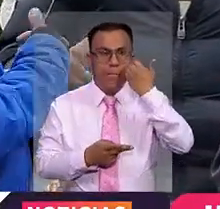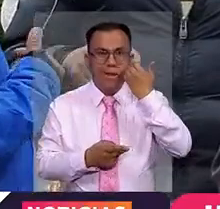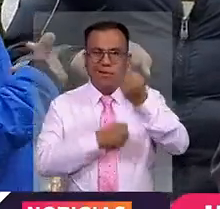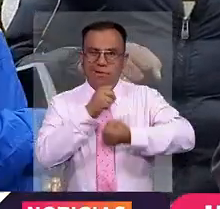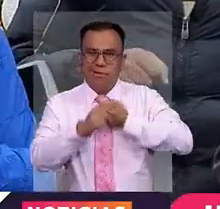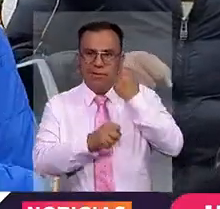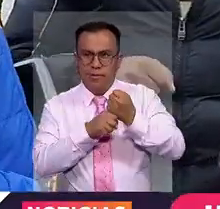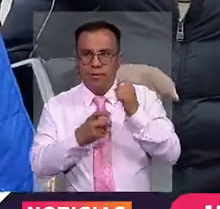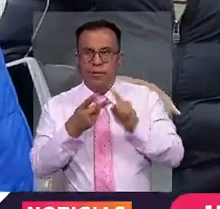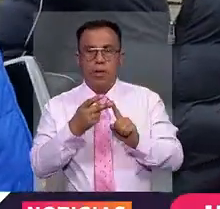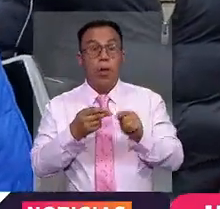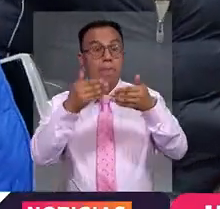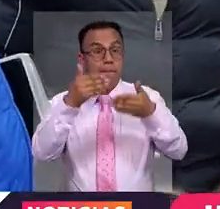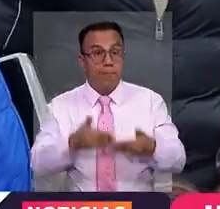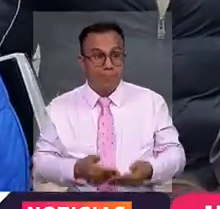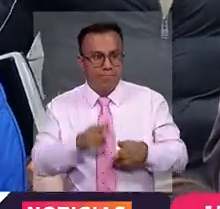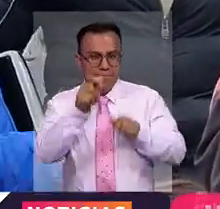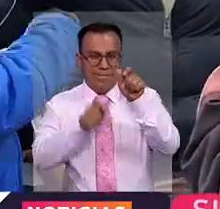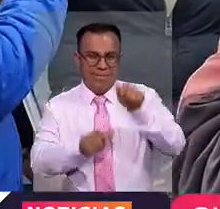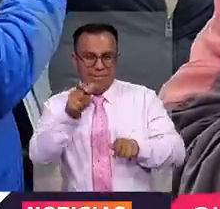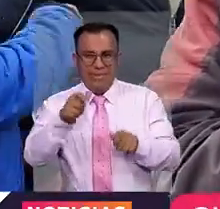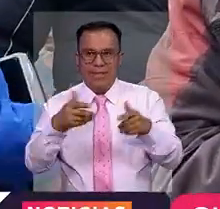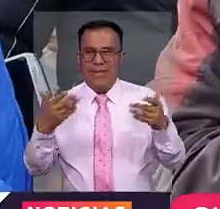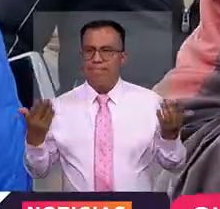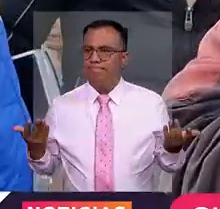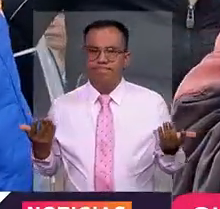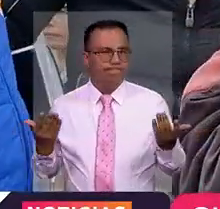CON CANICAS NIñOS, JóVENES Y ADULTOS RECURREN LAS CALLES PARA